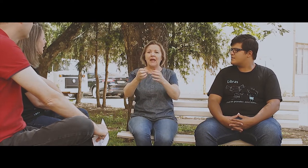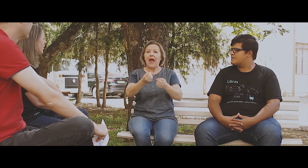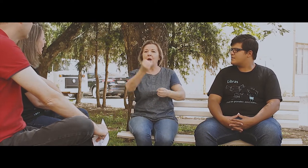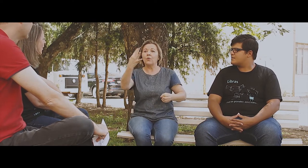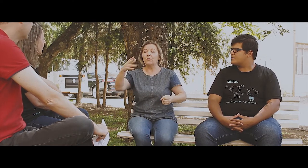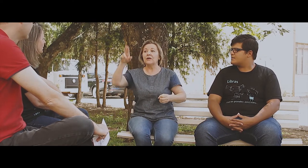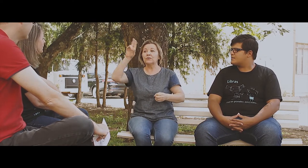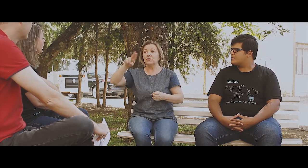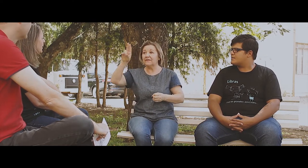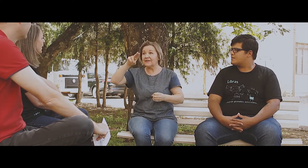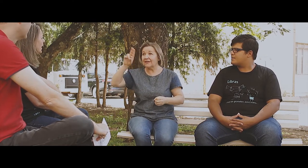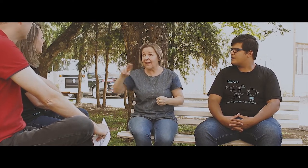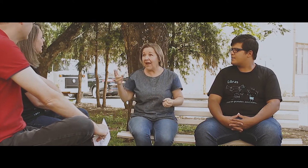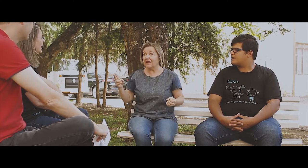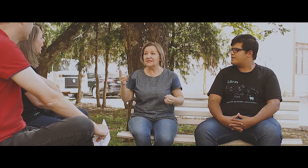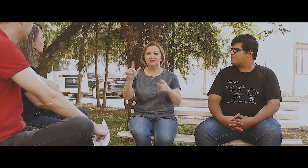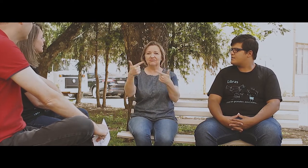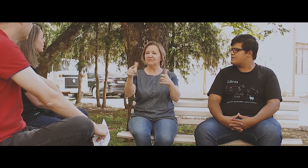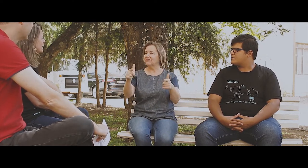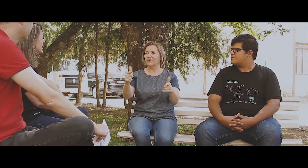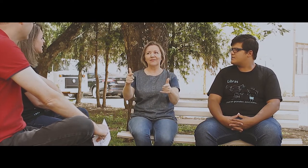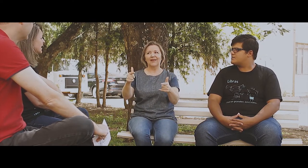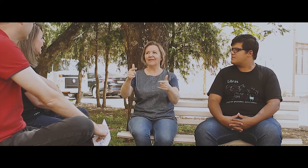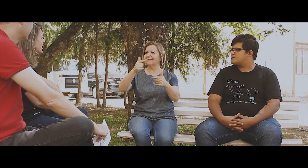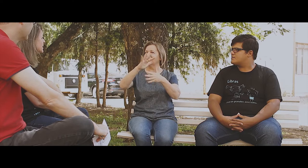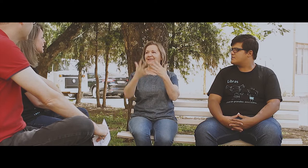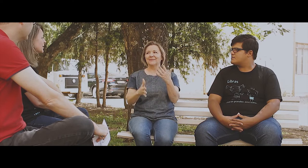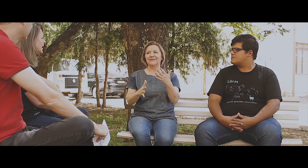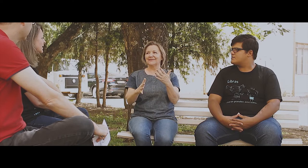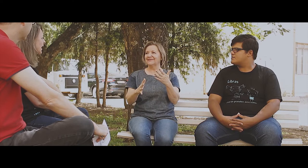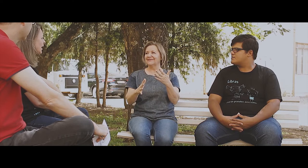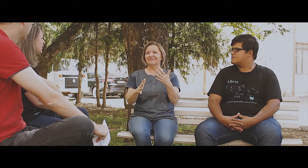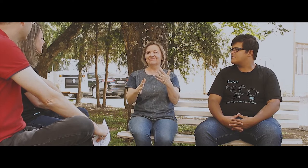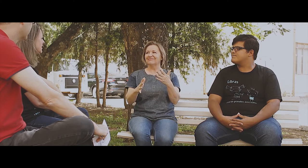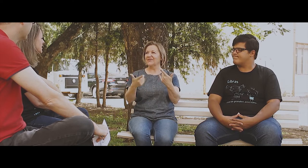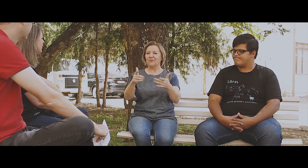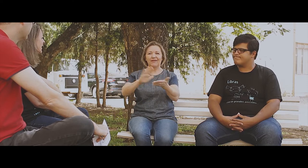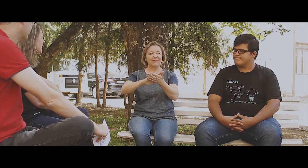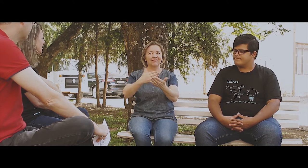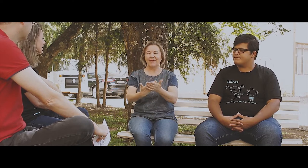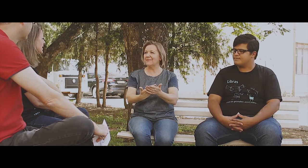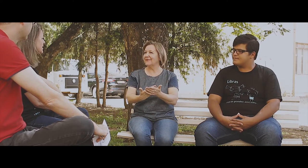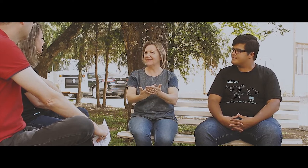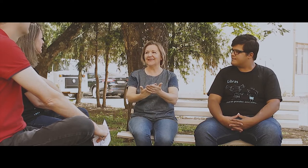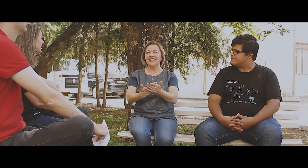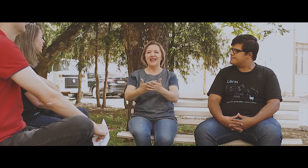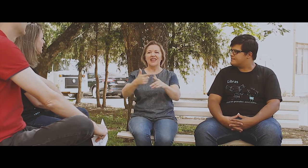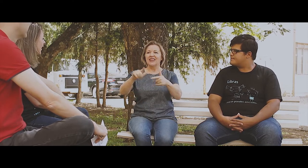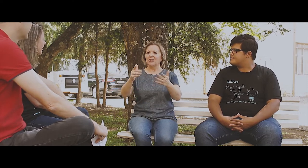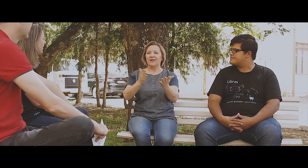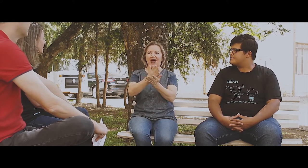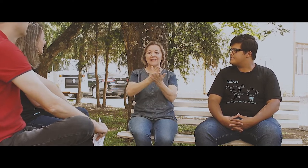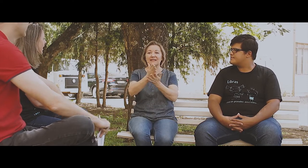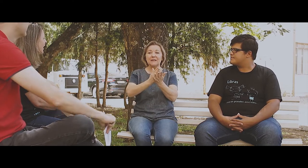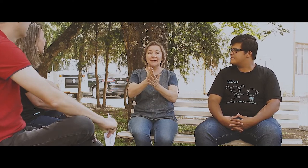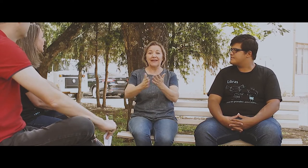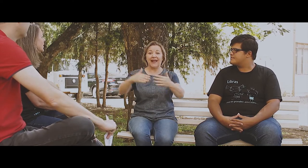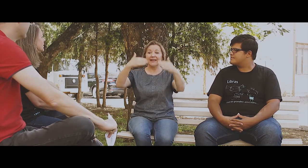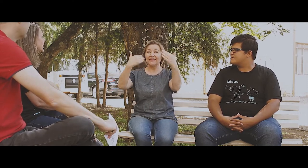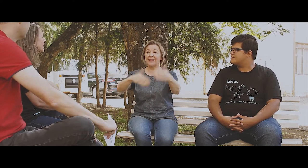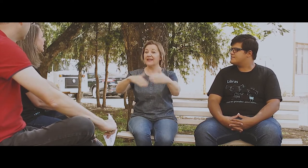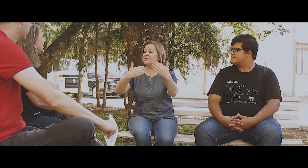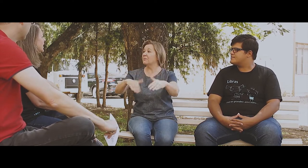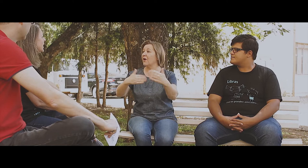local. Algumas universidades não têm intérpretes, não tem libras não tem, não tem...